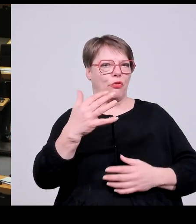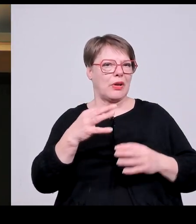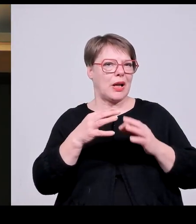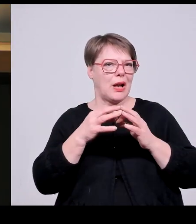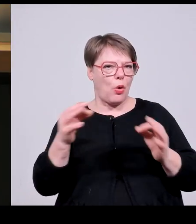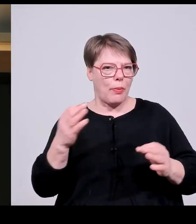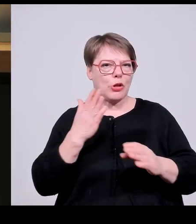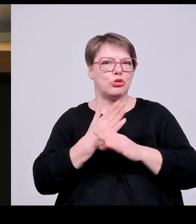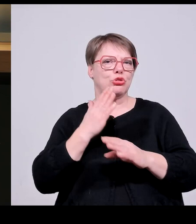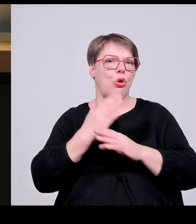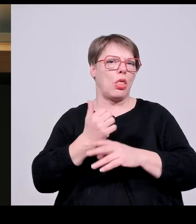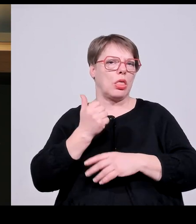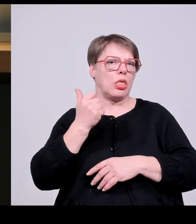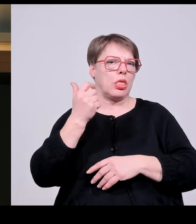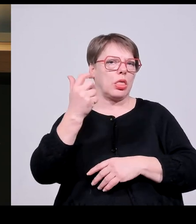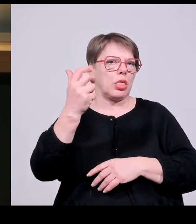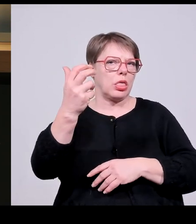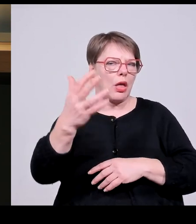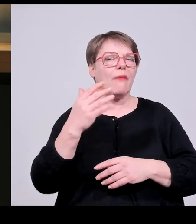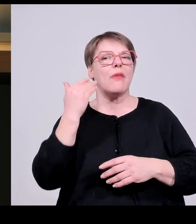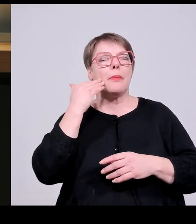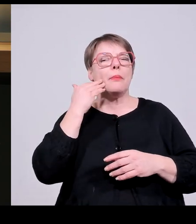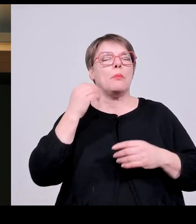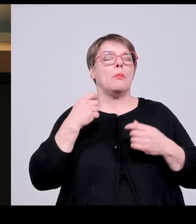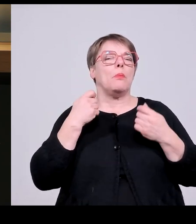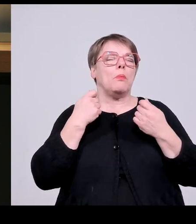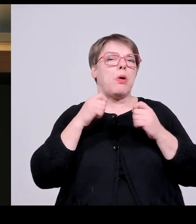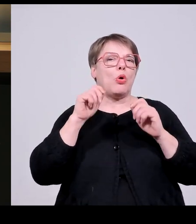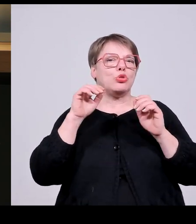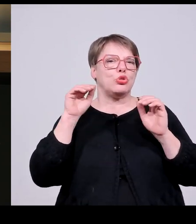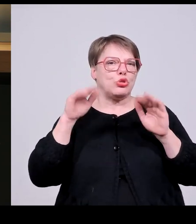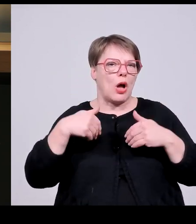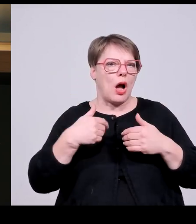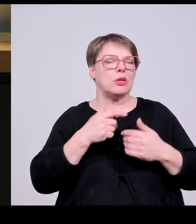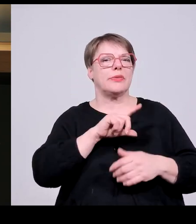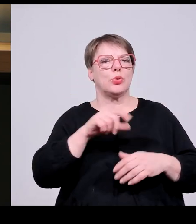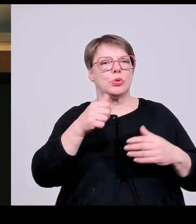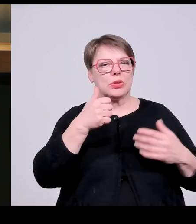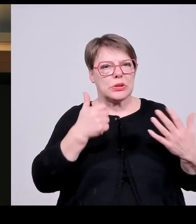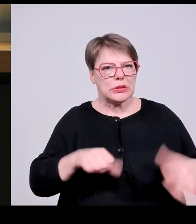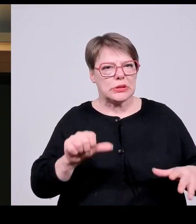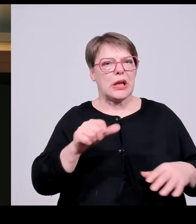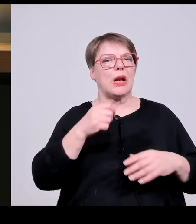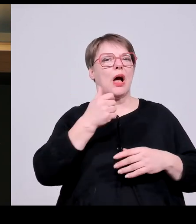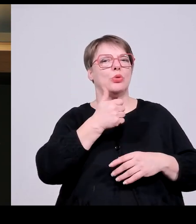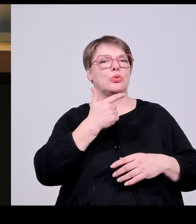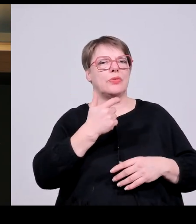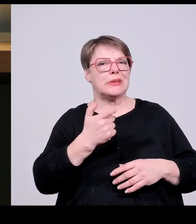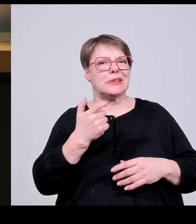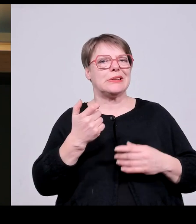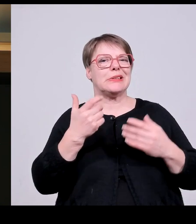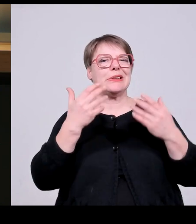Die Jahrzehnte des Stillstands, die vielen gebrochenen Versprechen und immer neue Termin Verschiebungen entlarven den dysfunktionalen